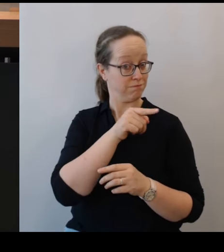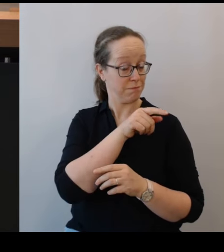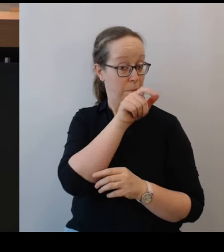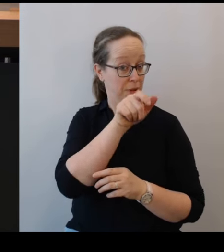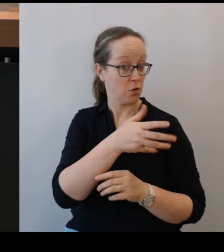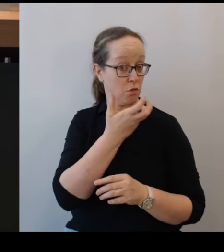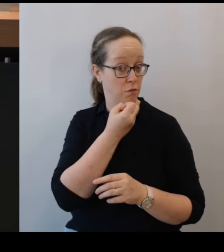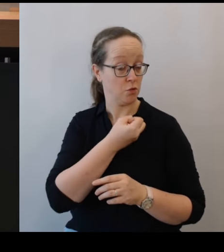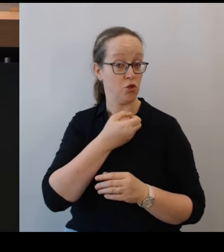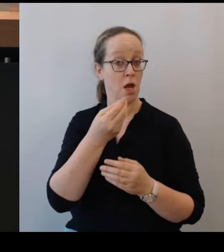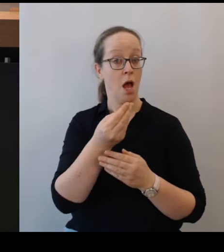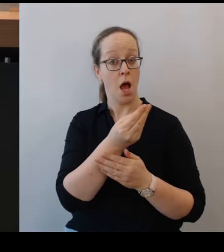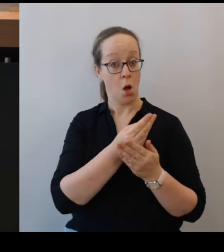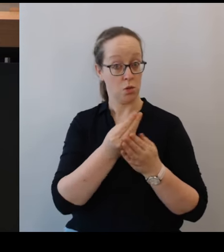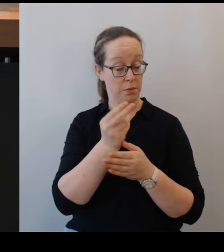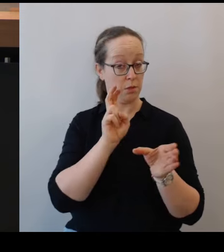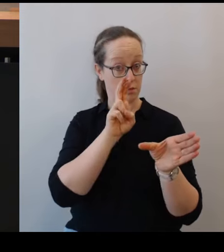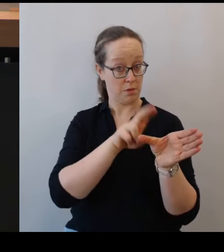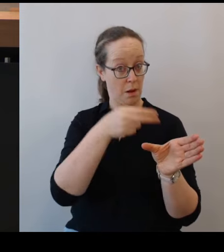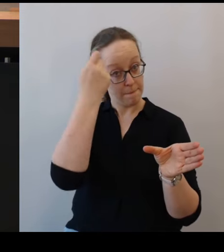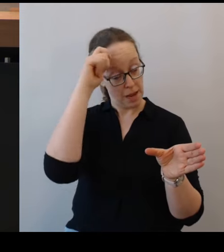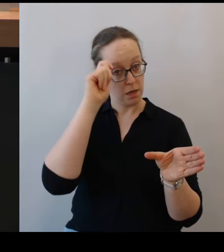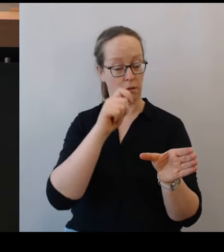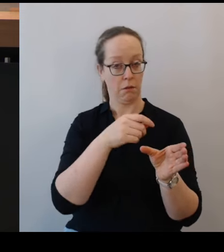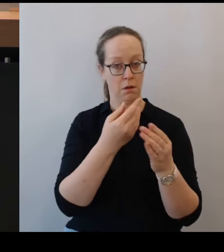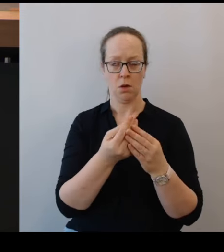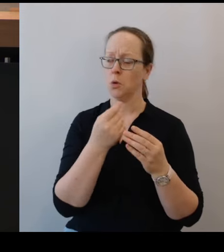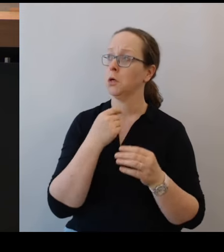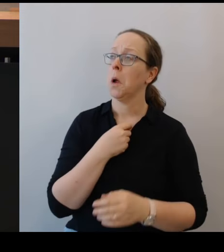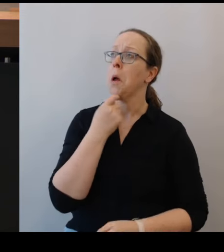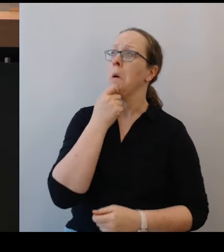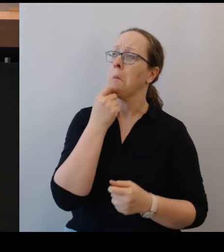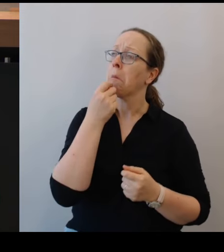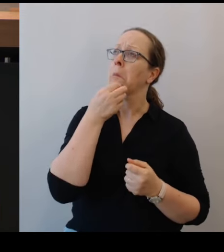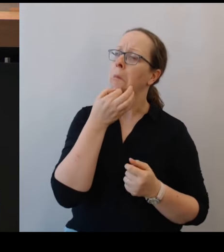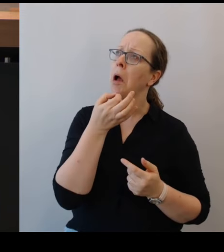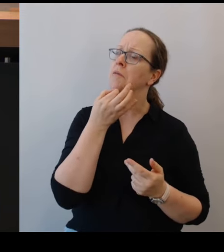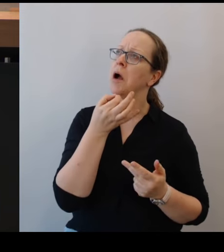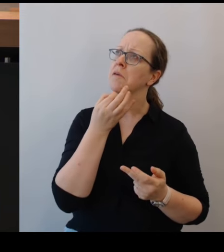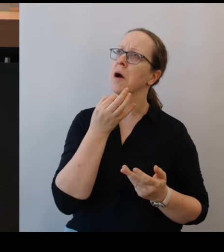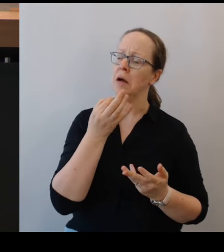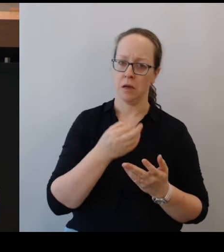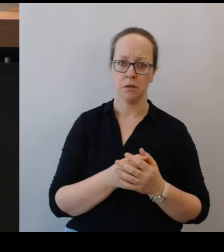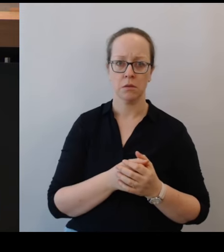viele Fragezeichen im Kopf. Woher kommt die bezahlbare Wohnung mit kurzen Anfahrtswegen zur Arbeit?